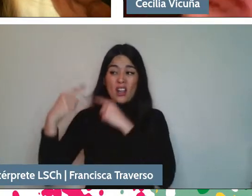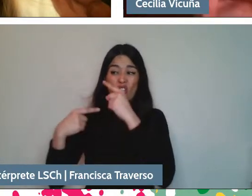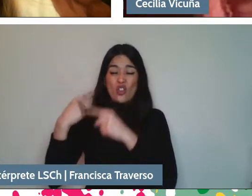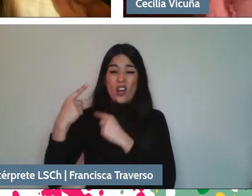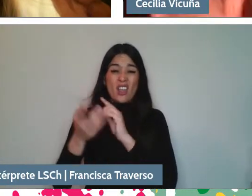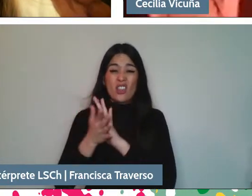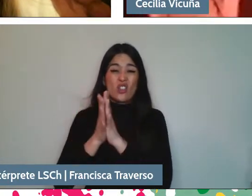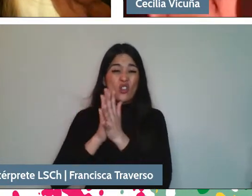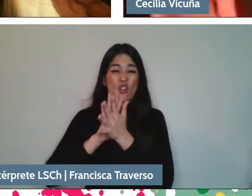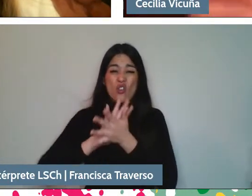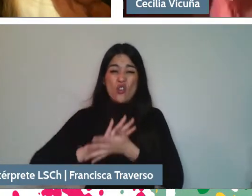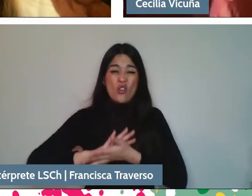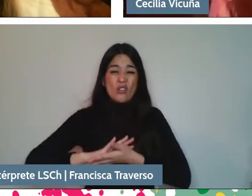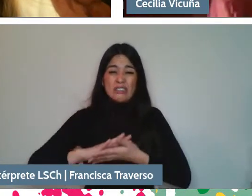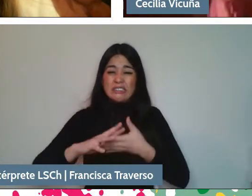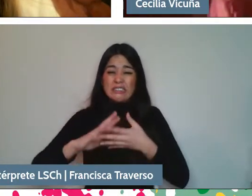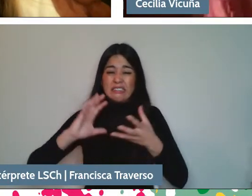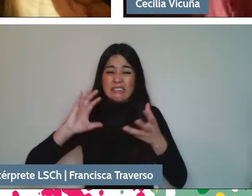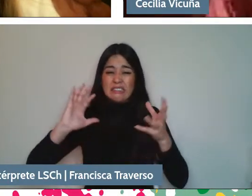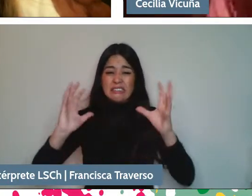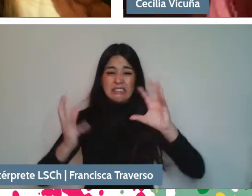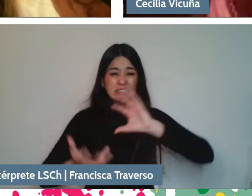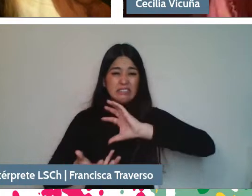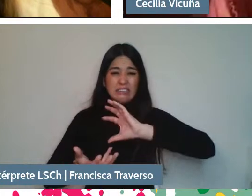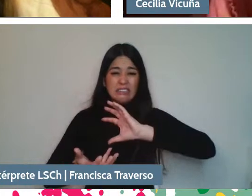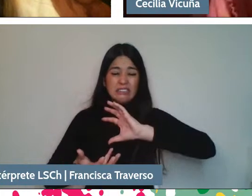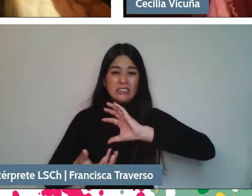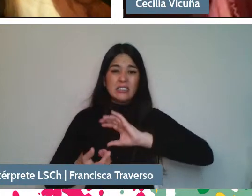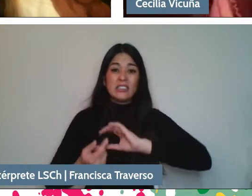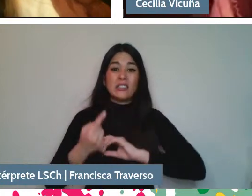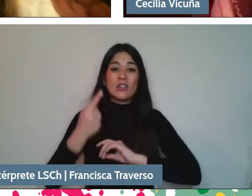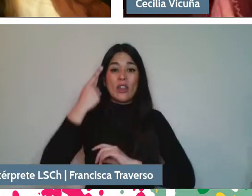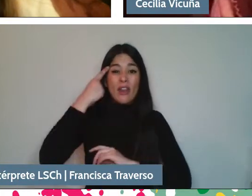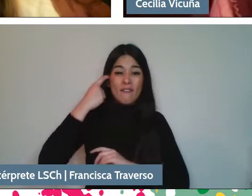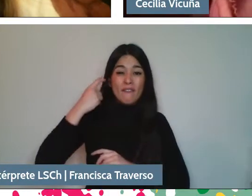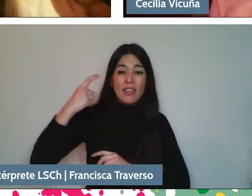Todas las fantasías e ilusiones que pudimos tener de continuidad de la vida humana,